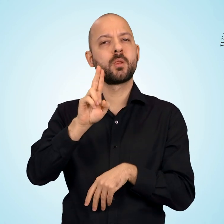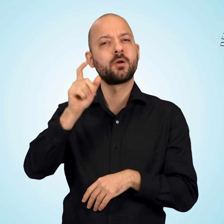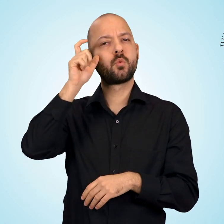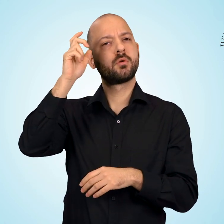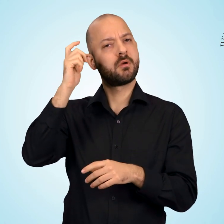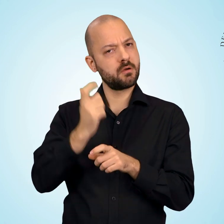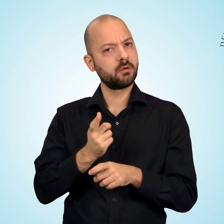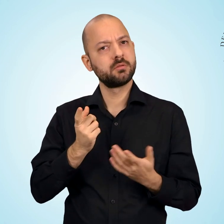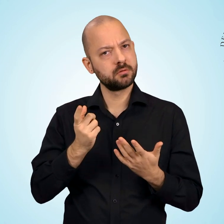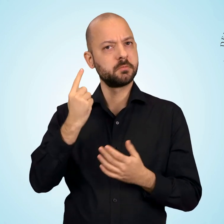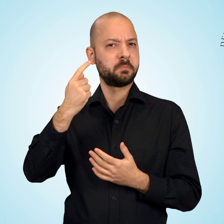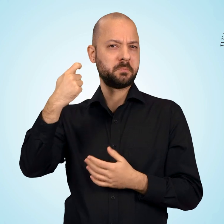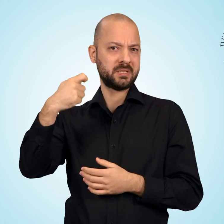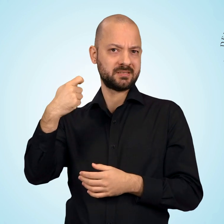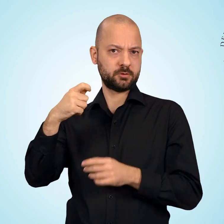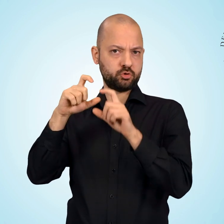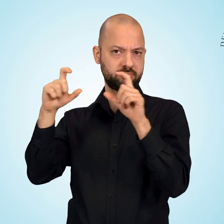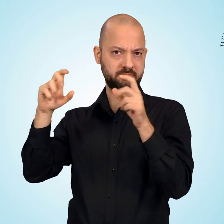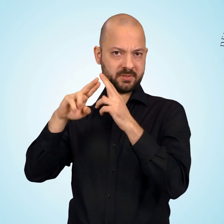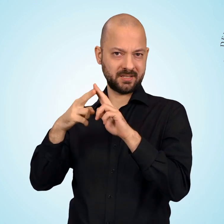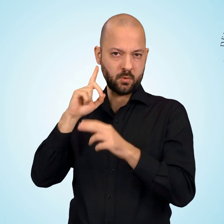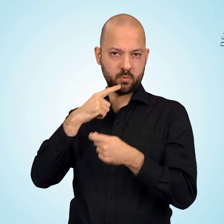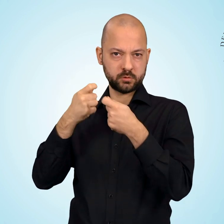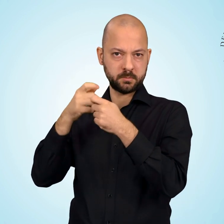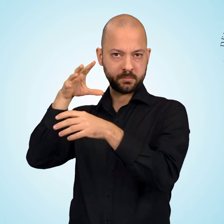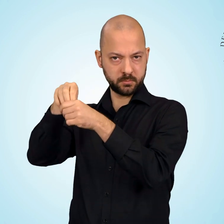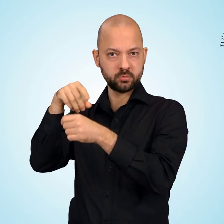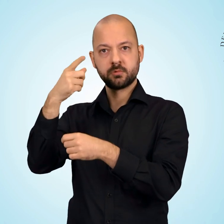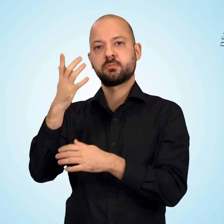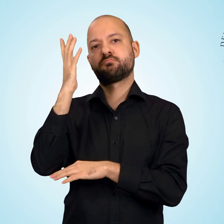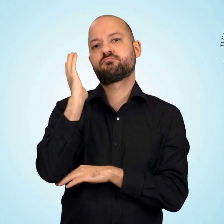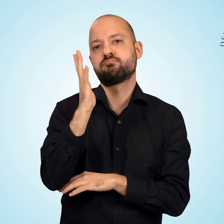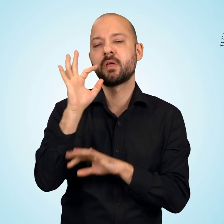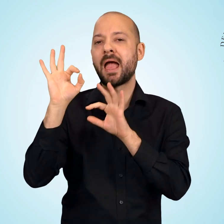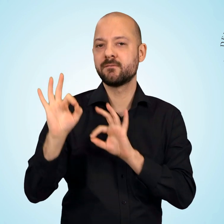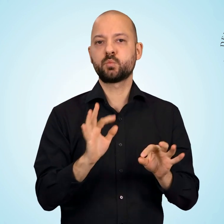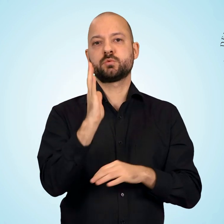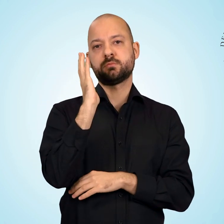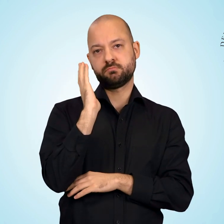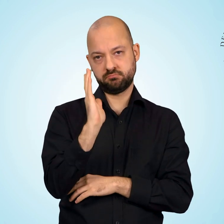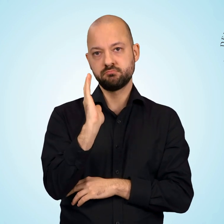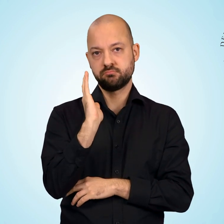Dr. Ulrike Gotthardt, Präsidiumsmitglied des Deutschen Gehörlosen-Bundes, wird den Einführungsvortrag über das Thema